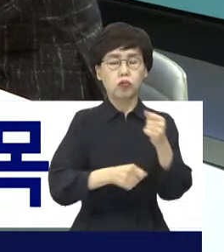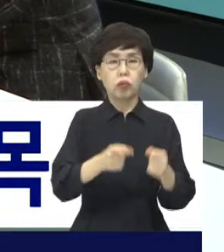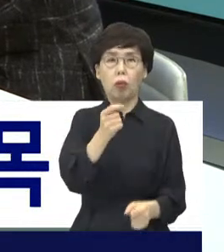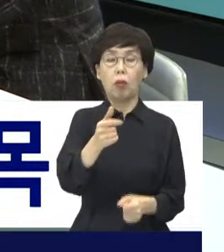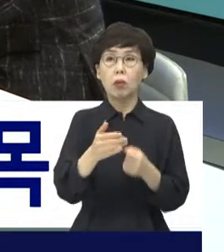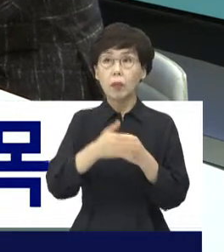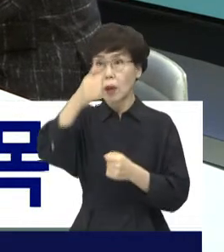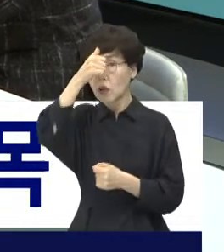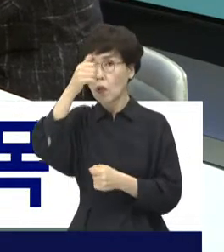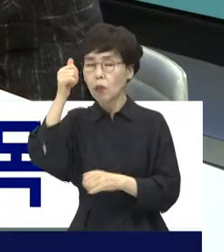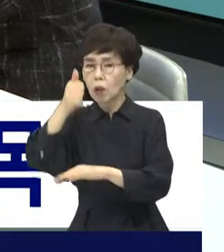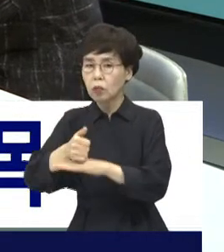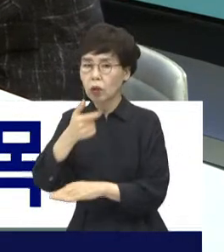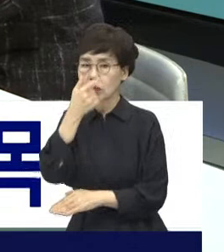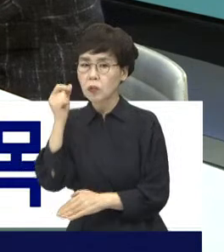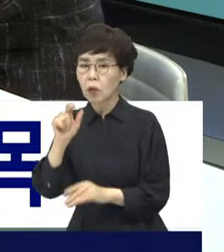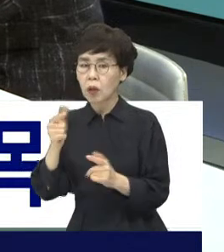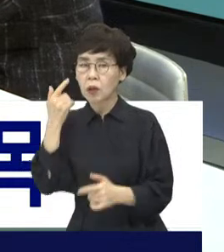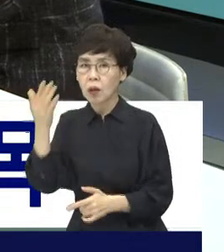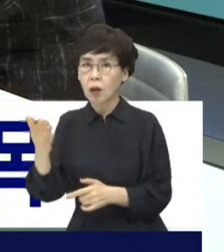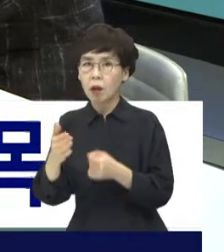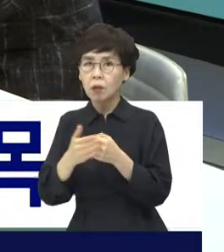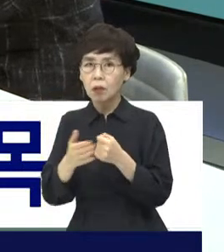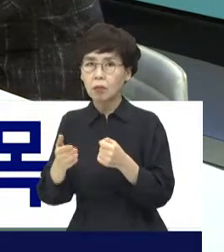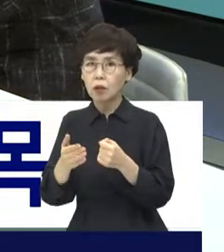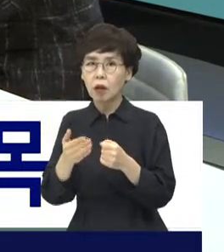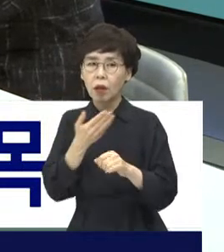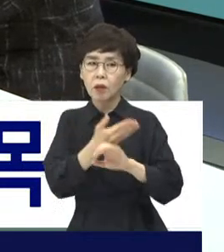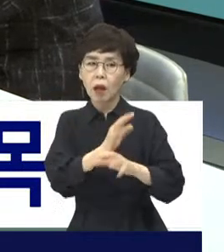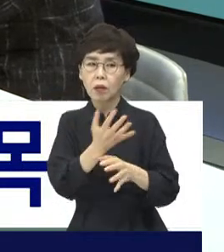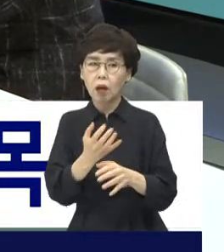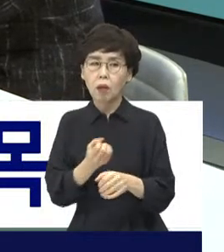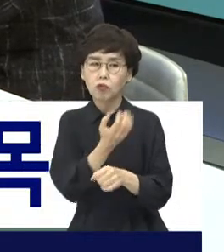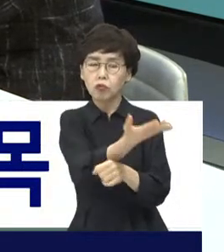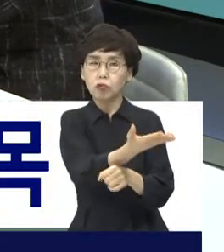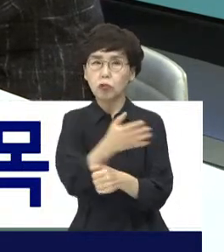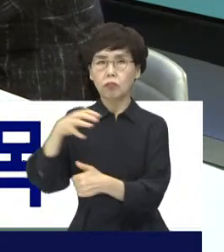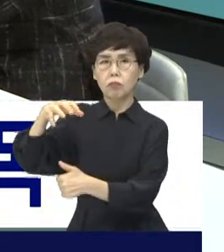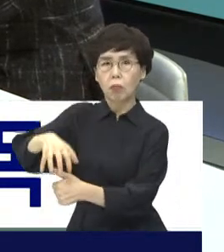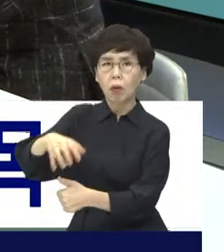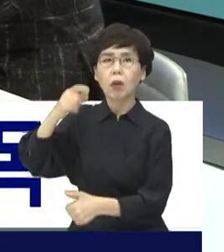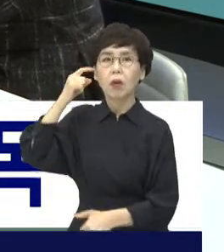모자라는 것 아니야 하면서 이제 수출을 아예 제한할 움직임을 보이고 있다는 거죠?